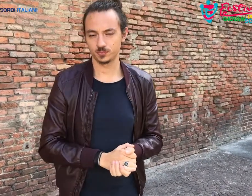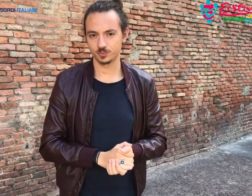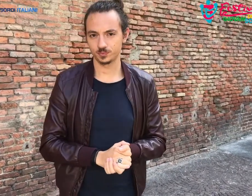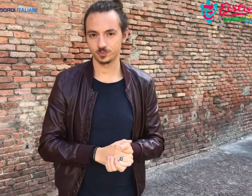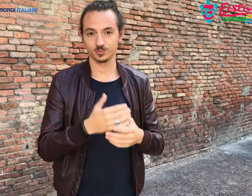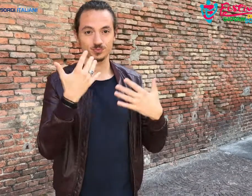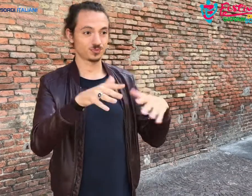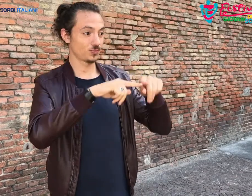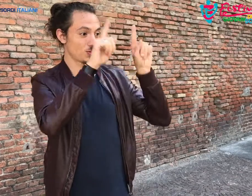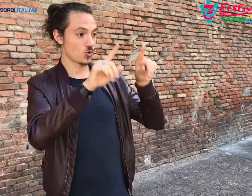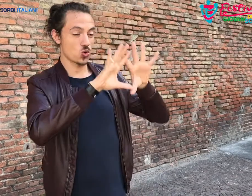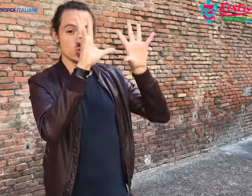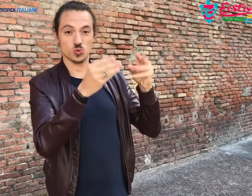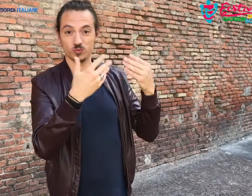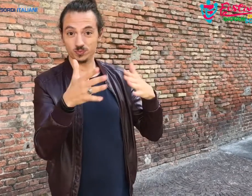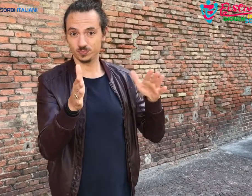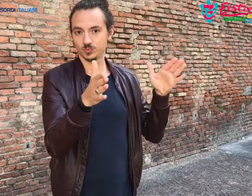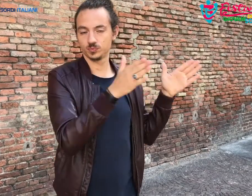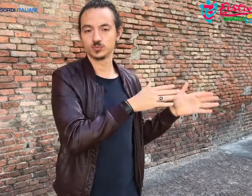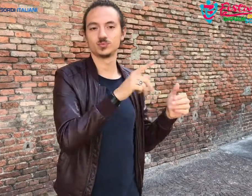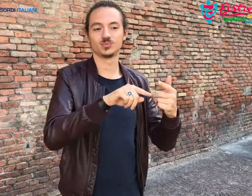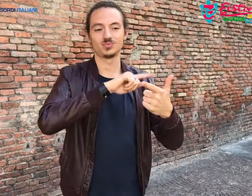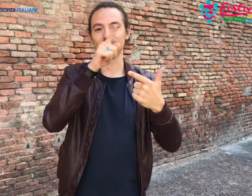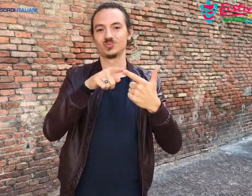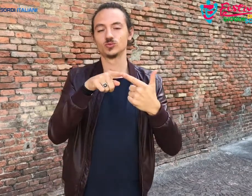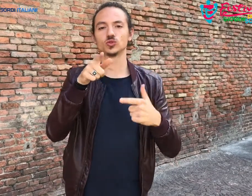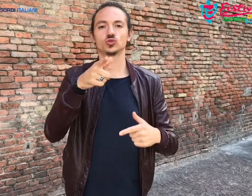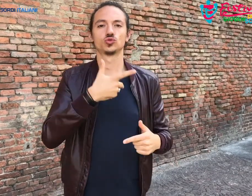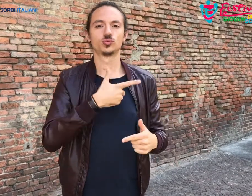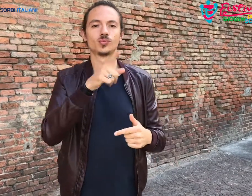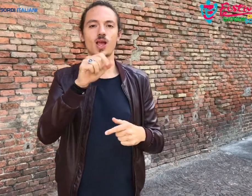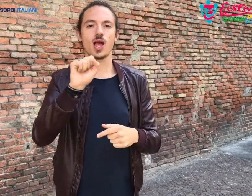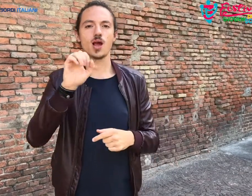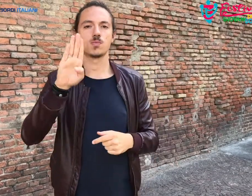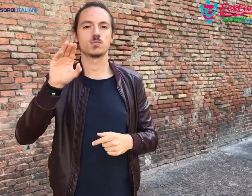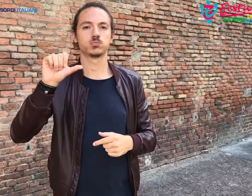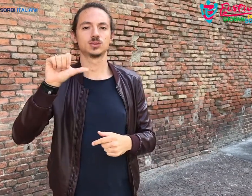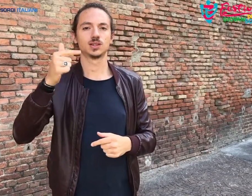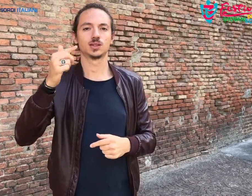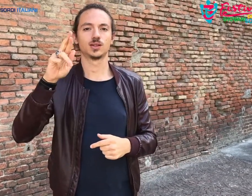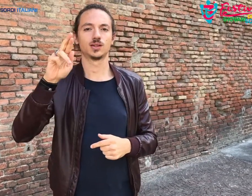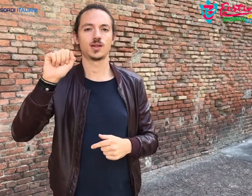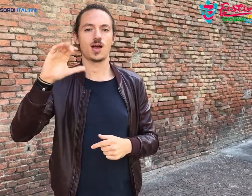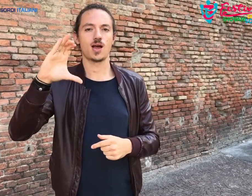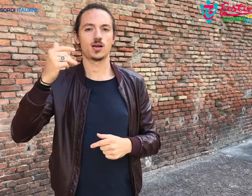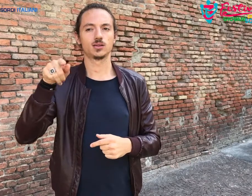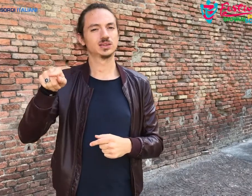2. Oltre al modulo, dovrete inviare l'abstract della vostra performance,